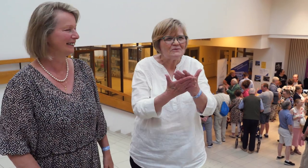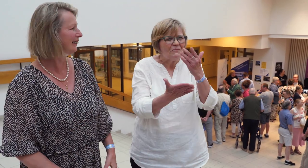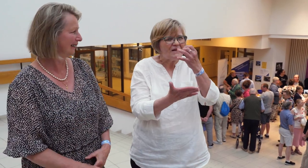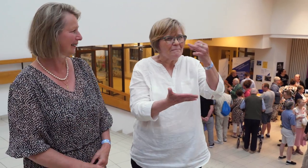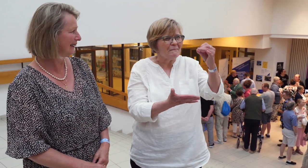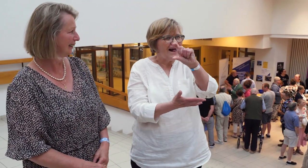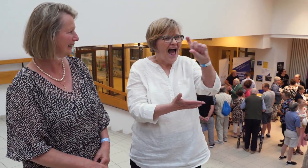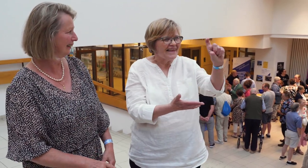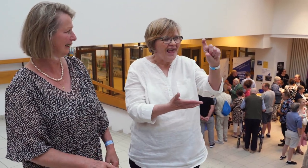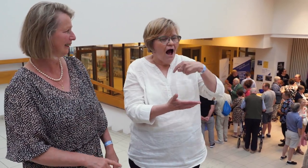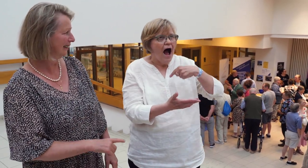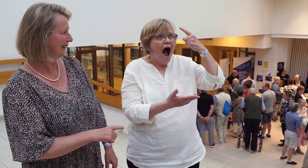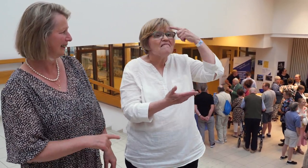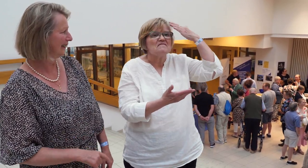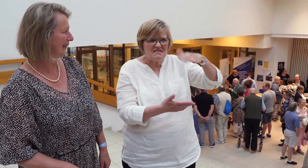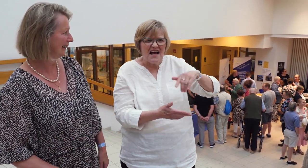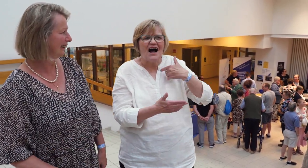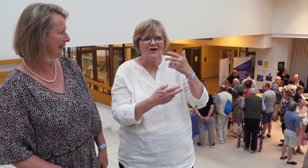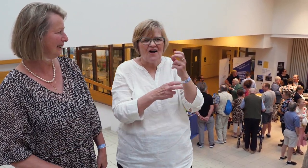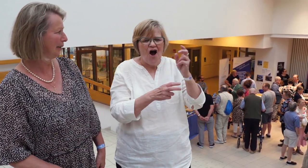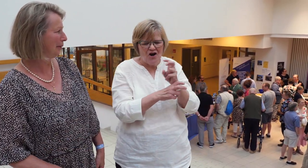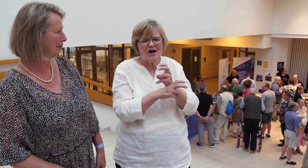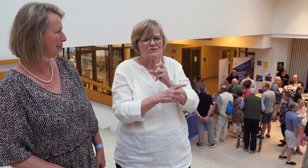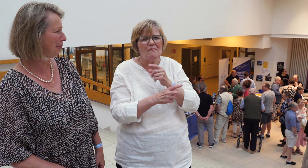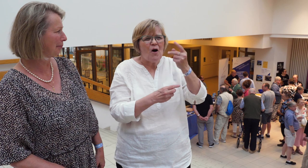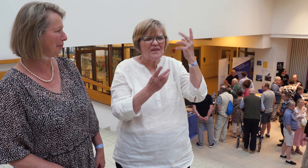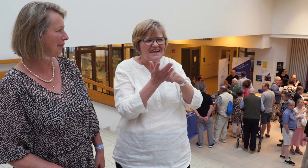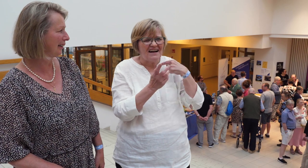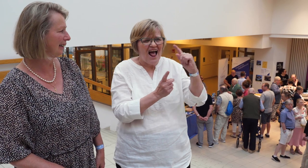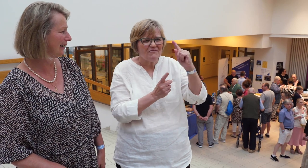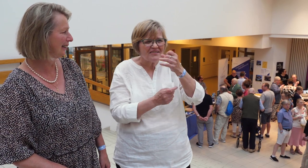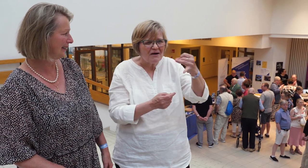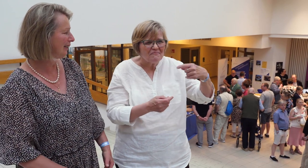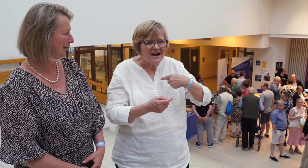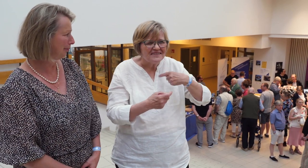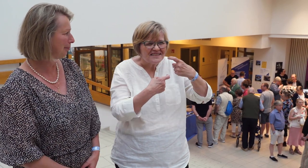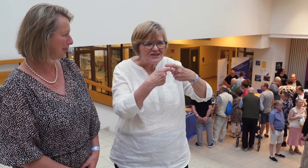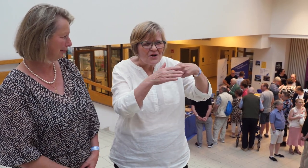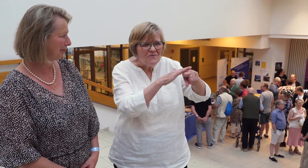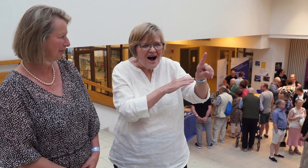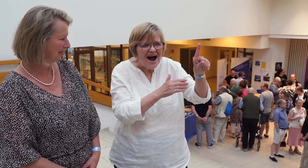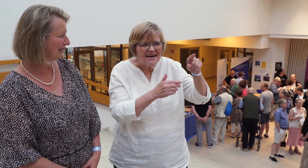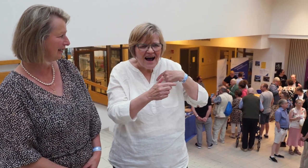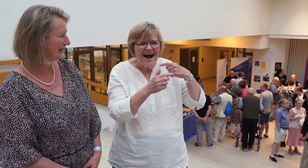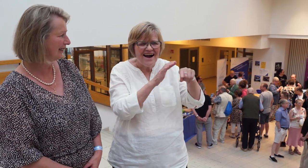Tiesin kokemuksesta ja monta kertaa Tampereella siskoni luona käyneenä, -